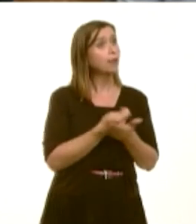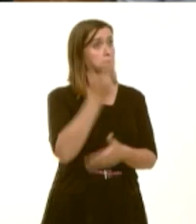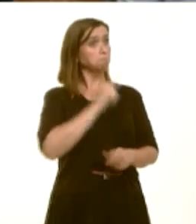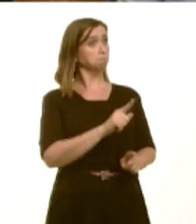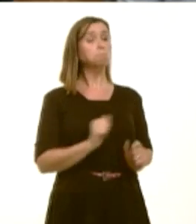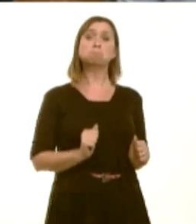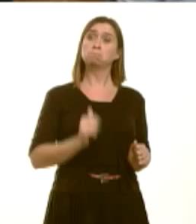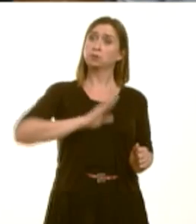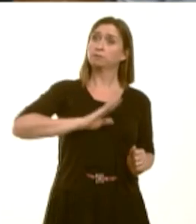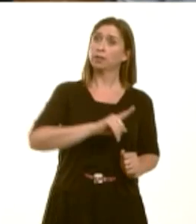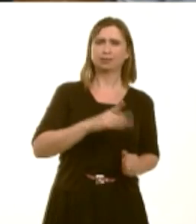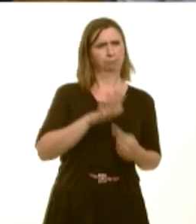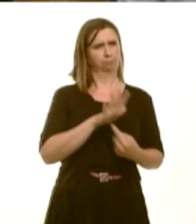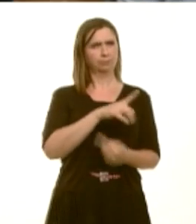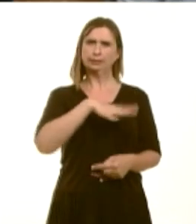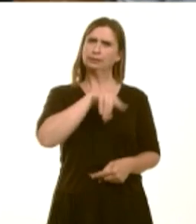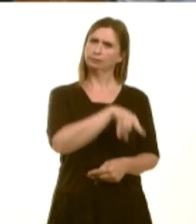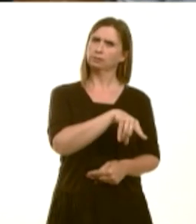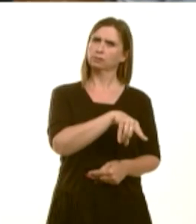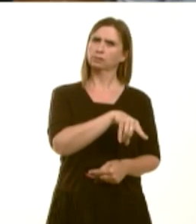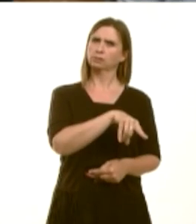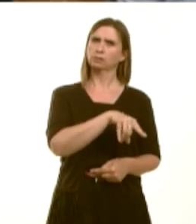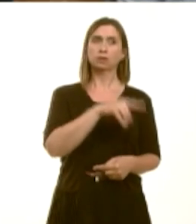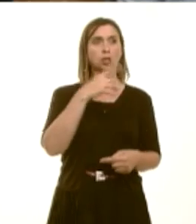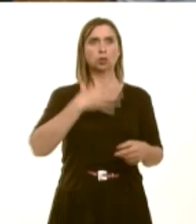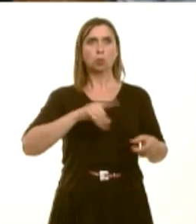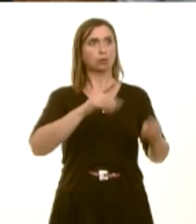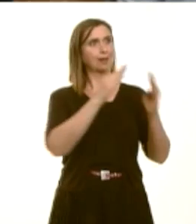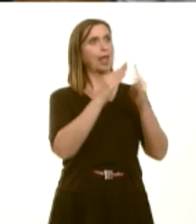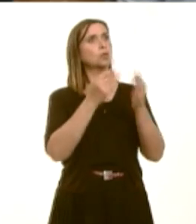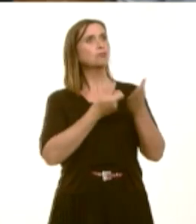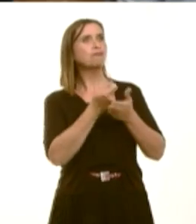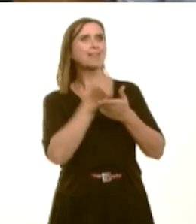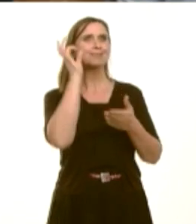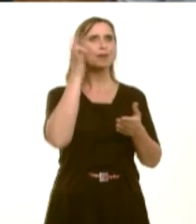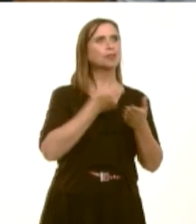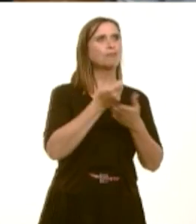beth rydym niín ceisio ei wneud er mwyn sicrhau bod eu hanghenion nhw yn cael eu hateb.